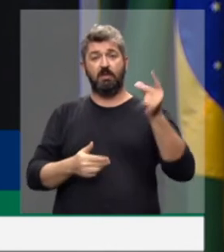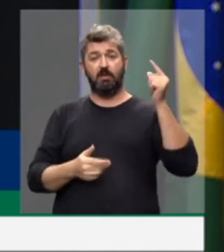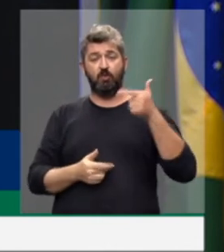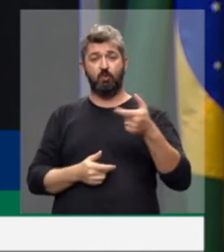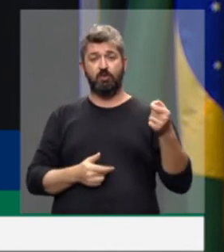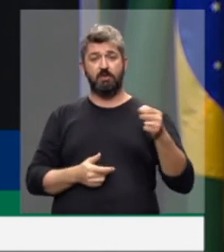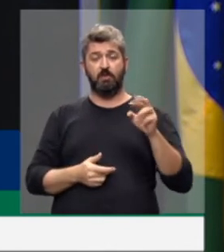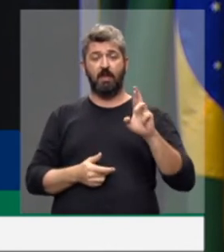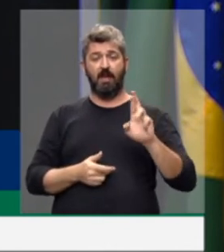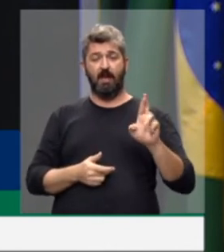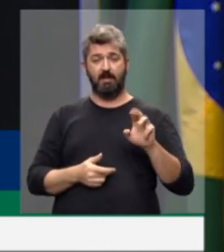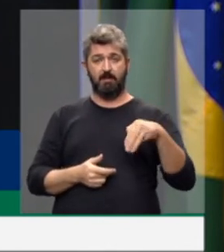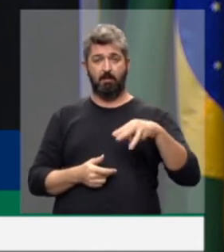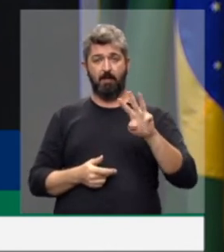PAGADOR, PARA PAGAR ANGRA